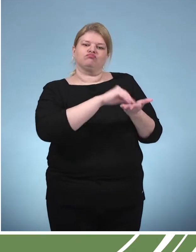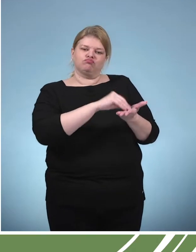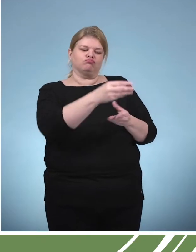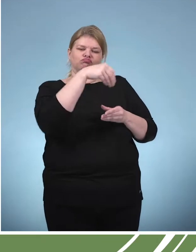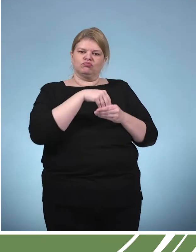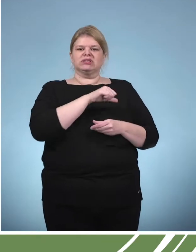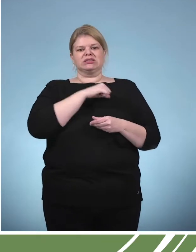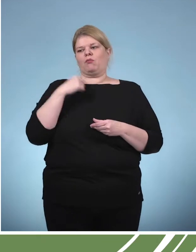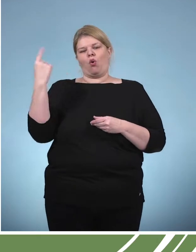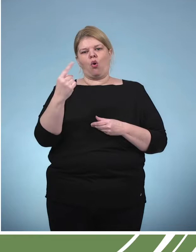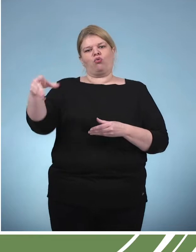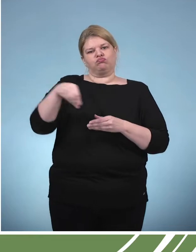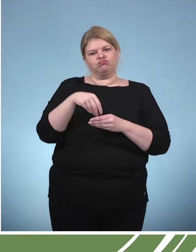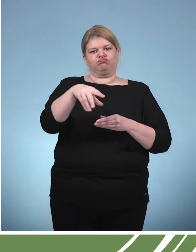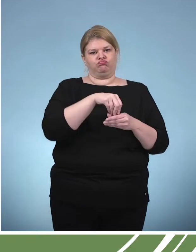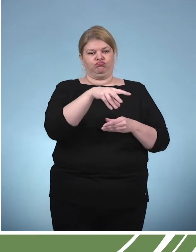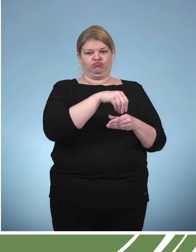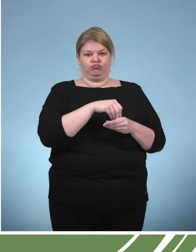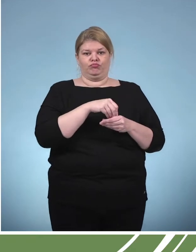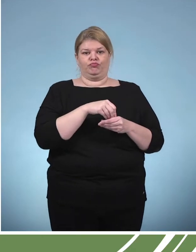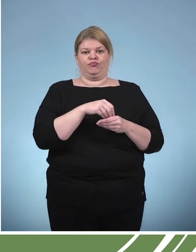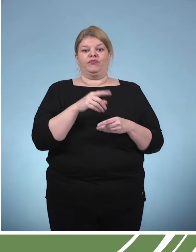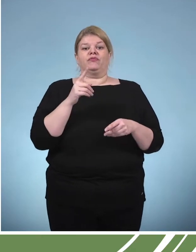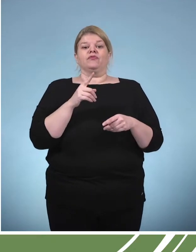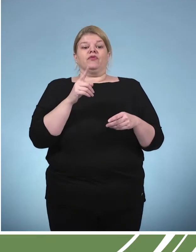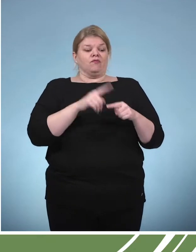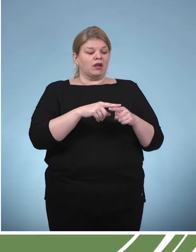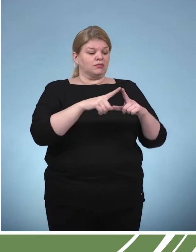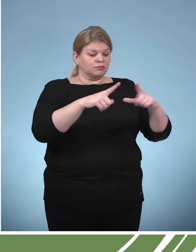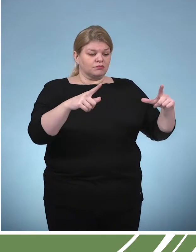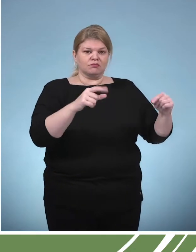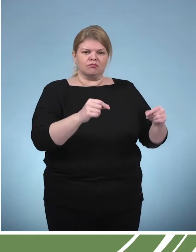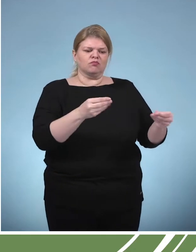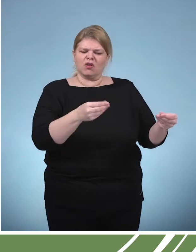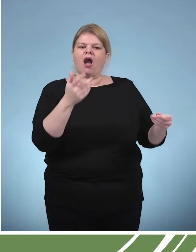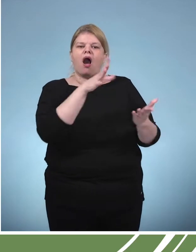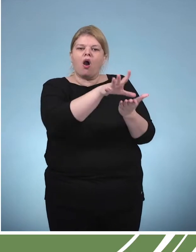Wenn sie eine Aussage in ihren Rucksack packen wollen, schreiben sie diese auf ein neues Kärtchen,